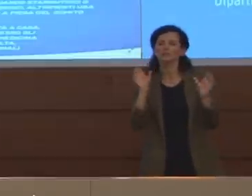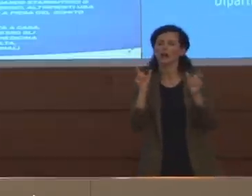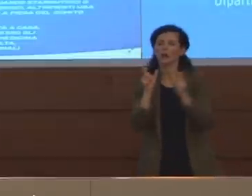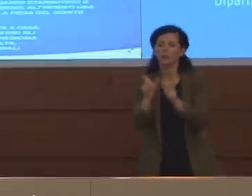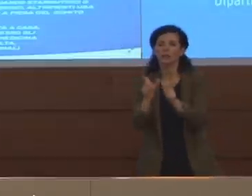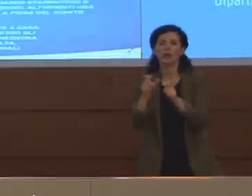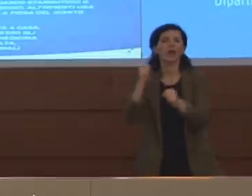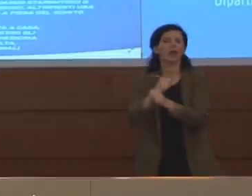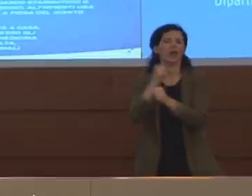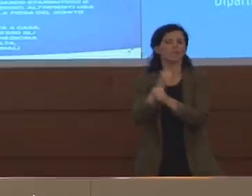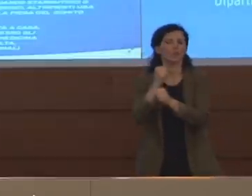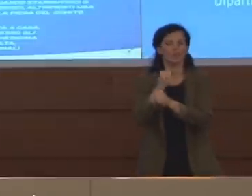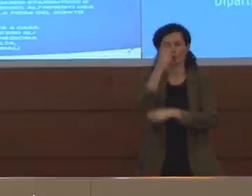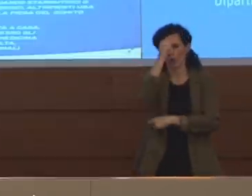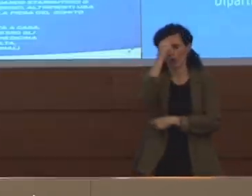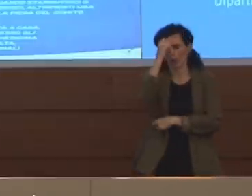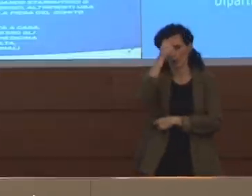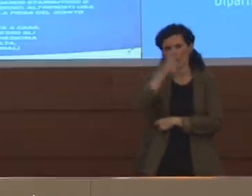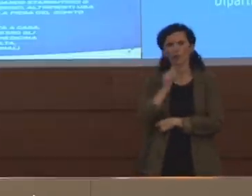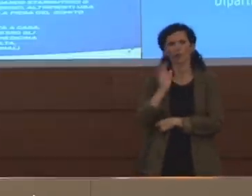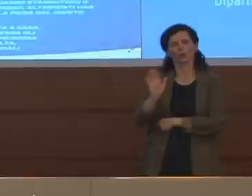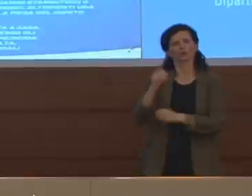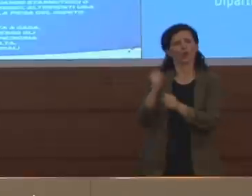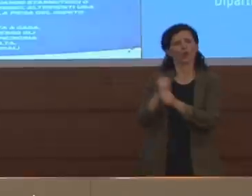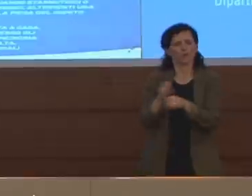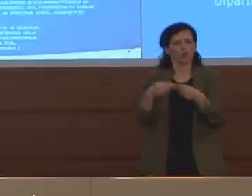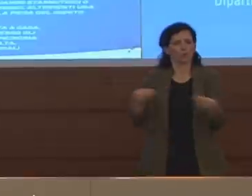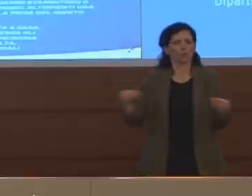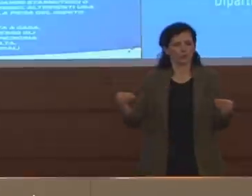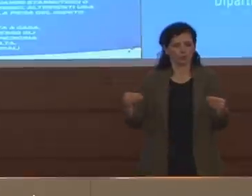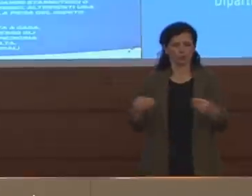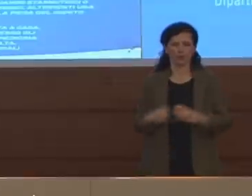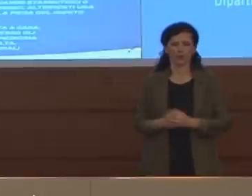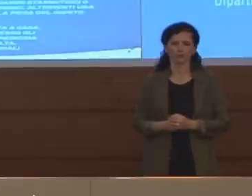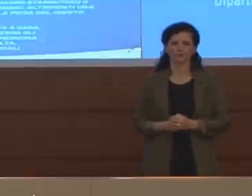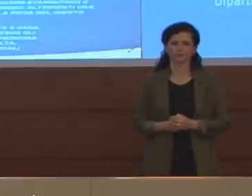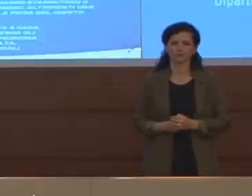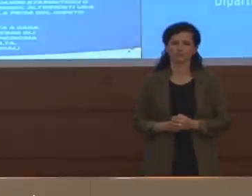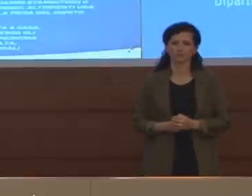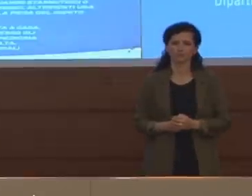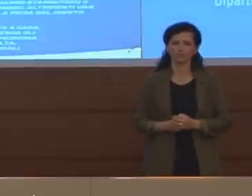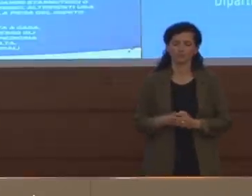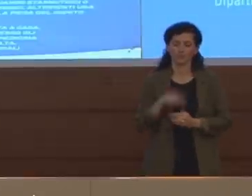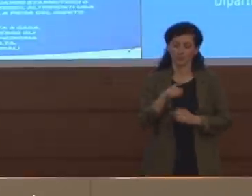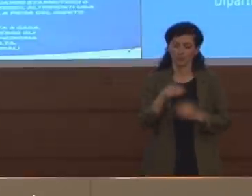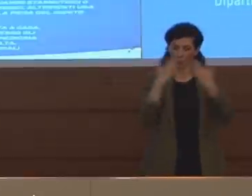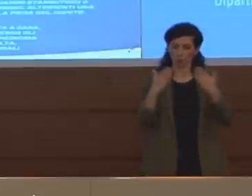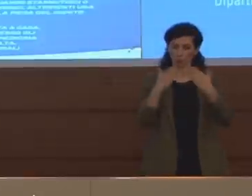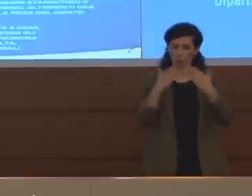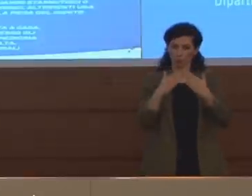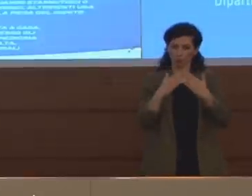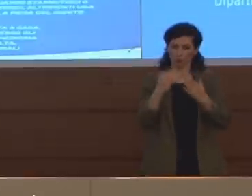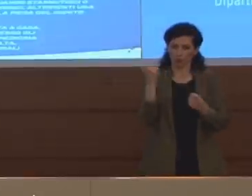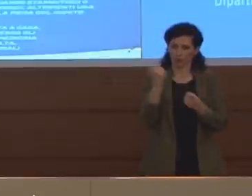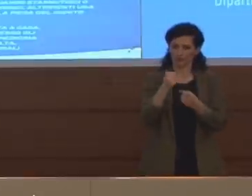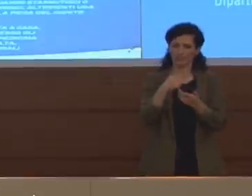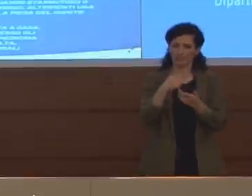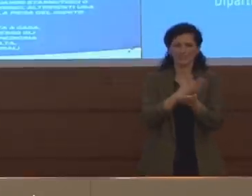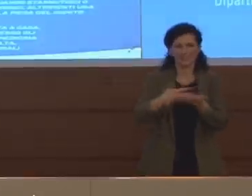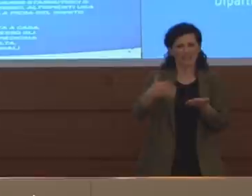ben chiaro che questo studio di sieroprevalenza verrà condotto in